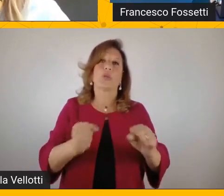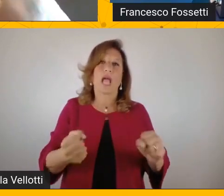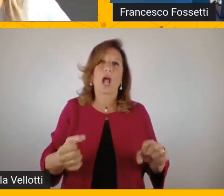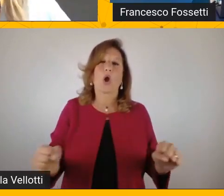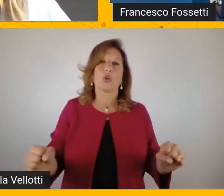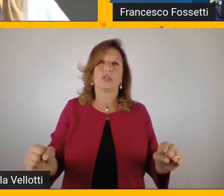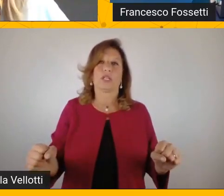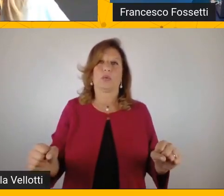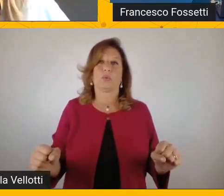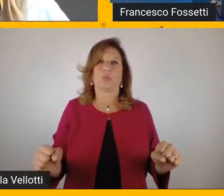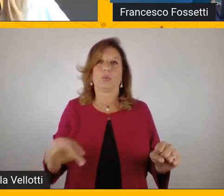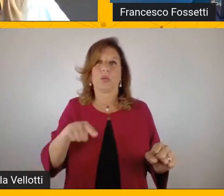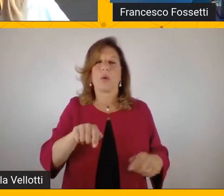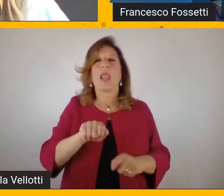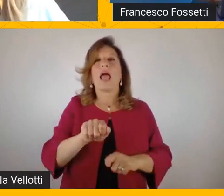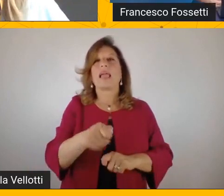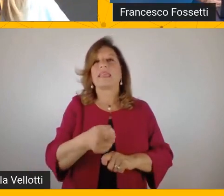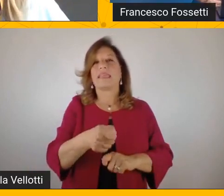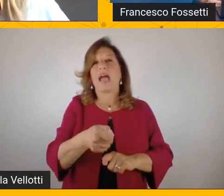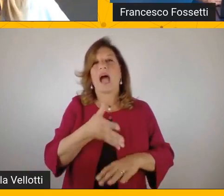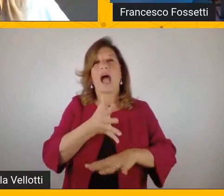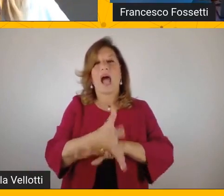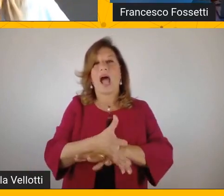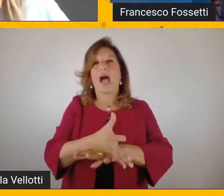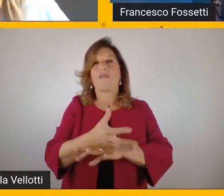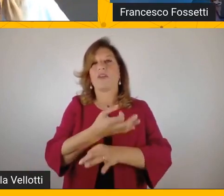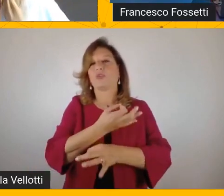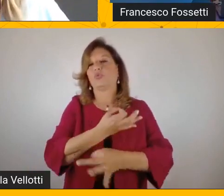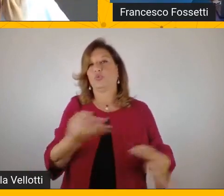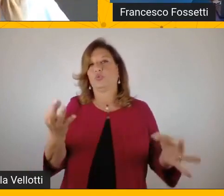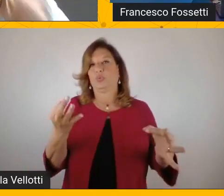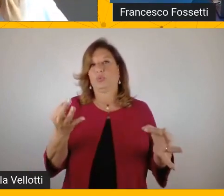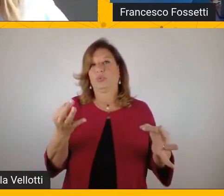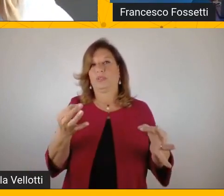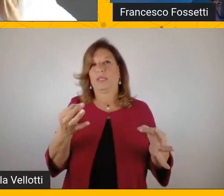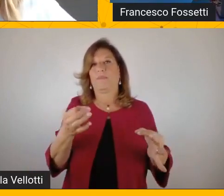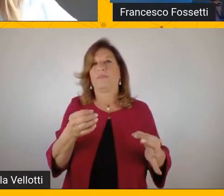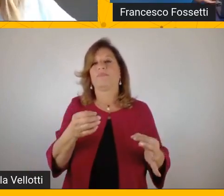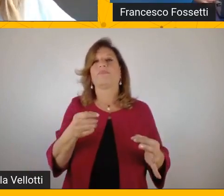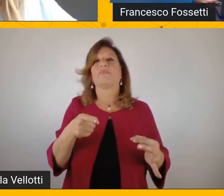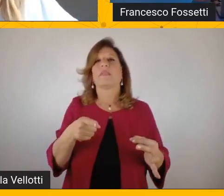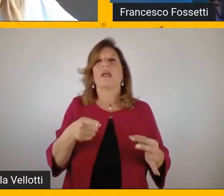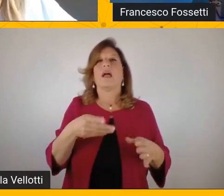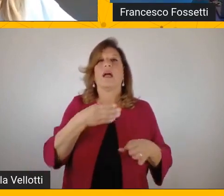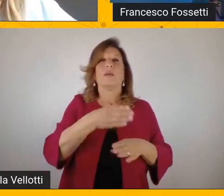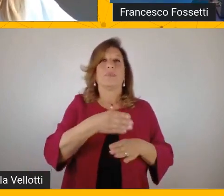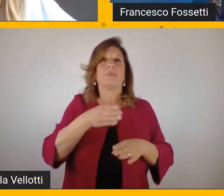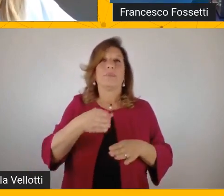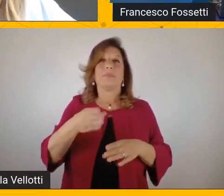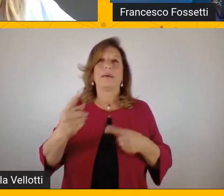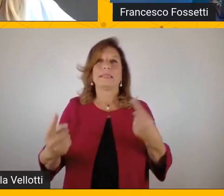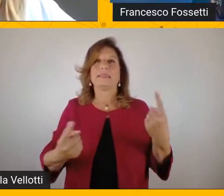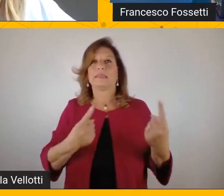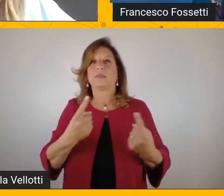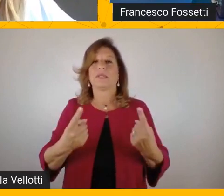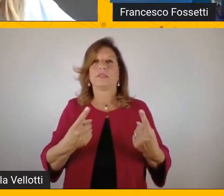contenuti. Secondo me quella è la chiave più giusta. Eh proprio perché appunto ogni